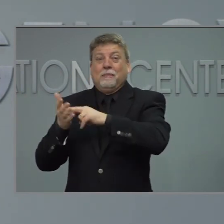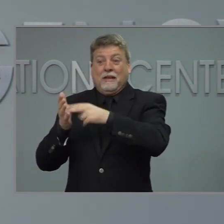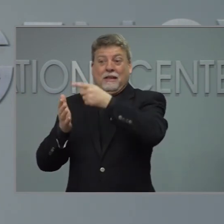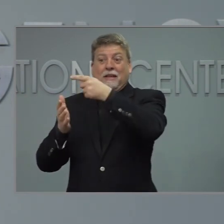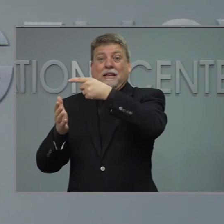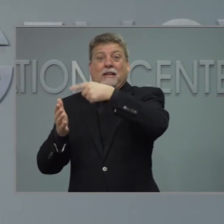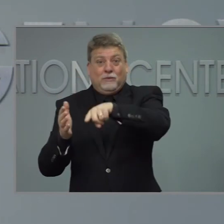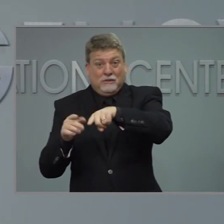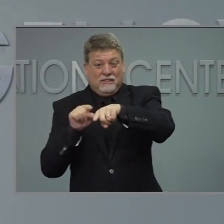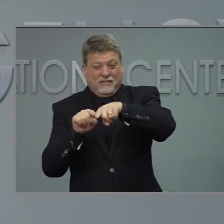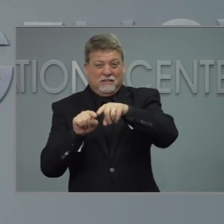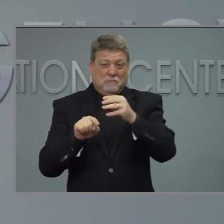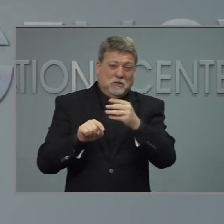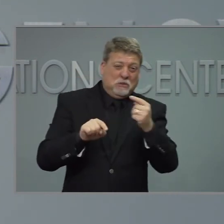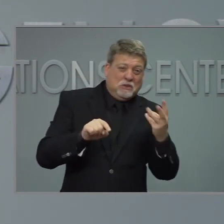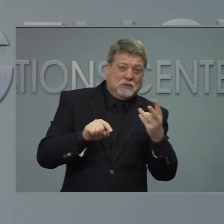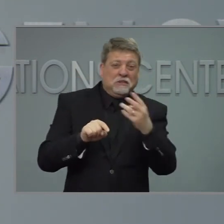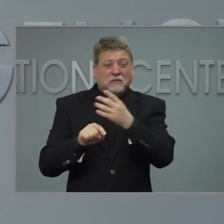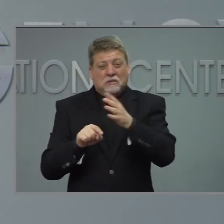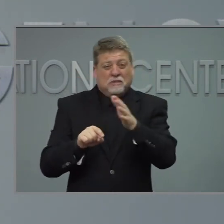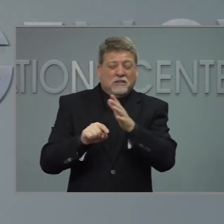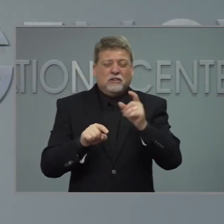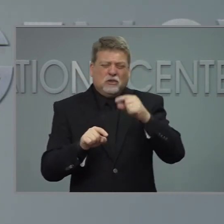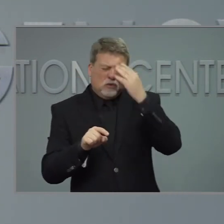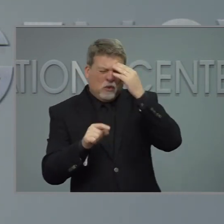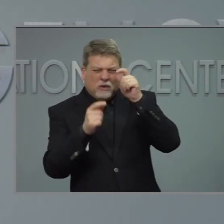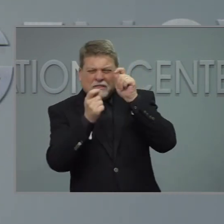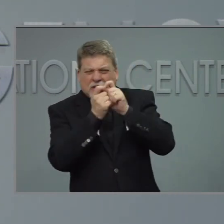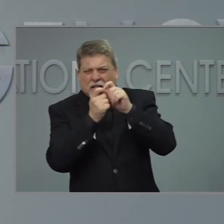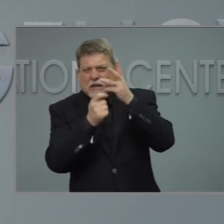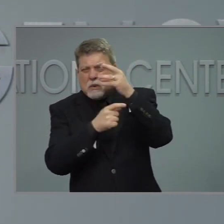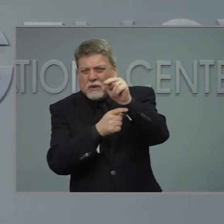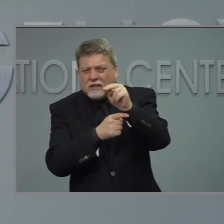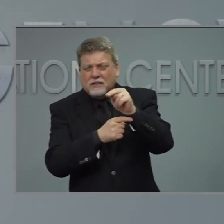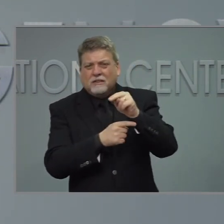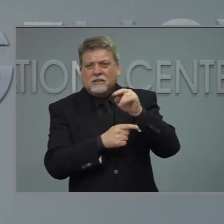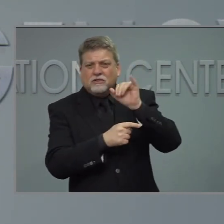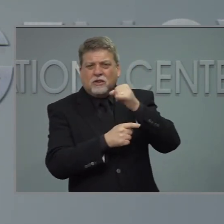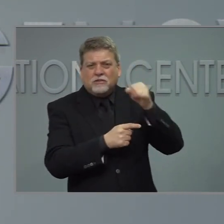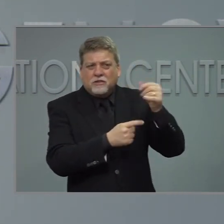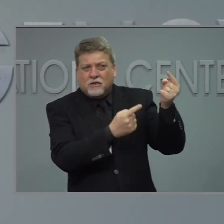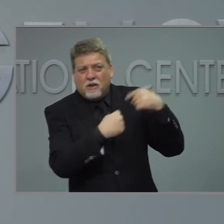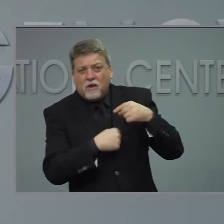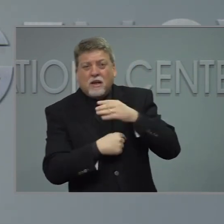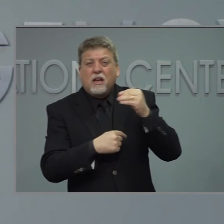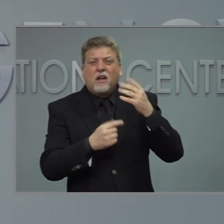asesores de los de y si van a van a haber todo esto yo creo que la semana que entra ya